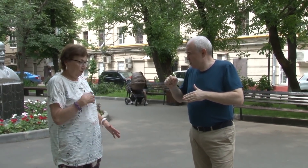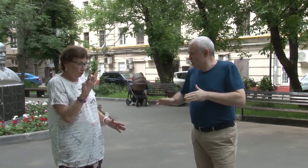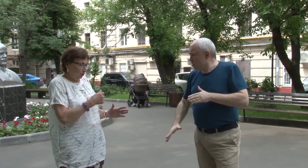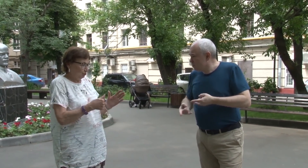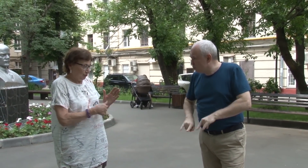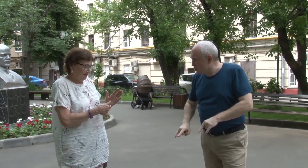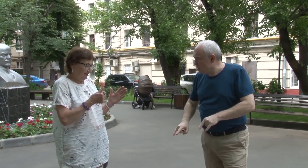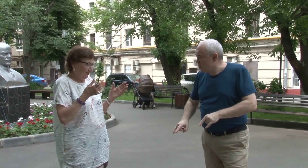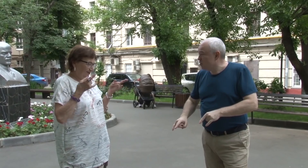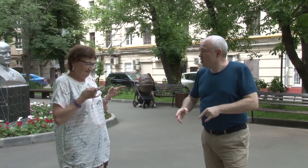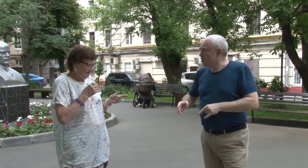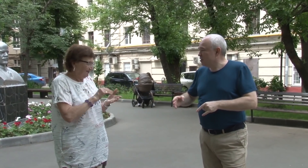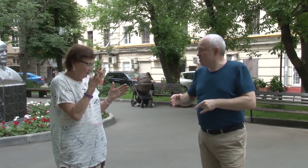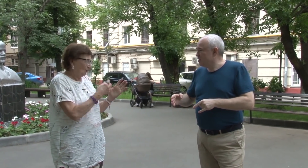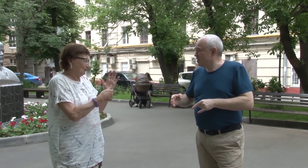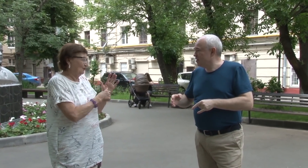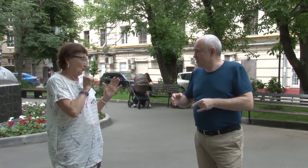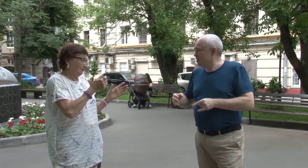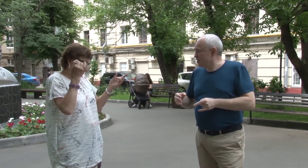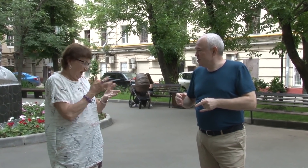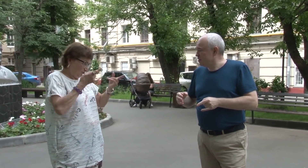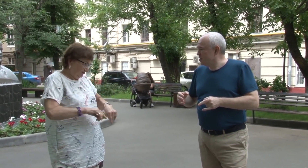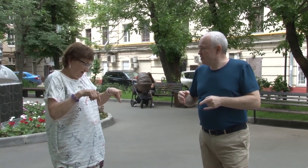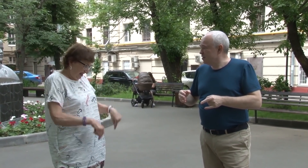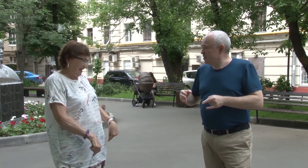Я родилась в 1946 году.